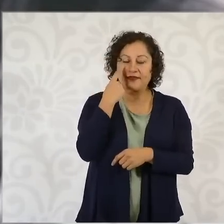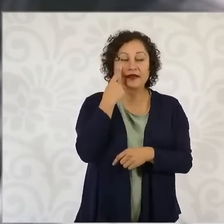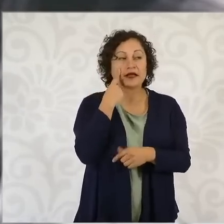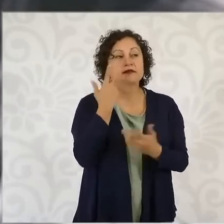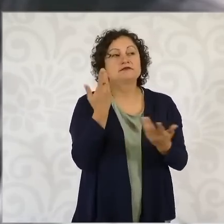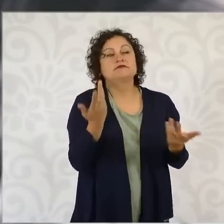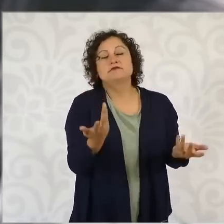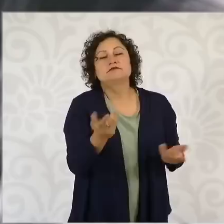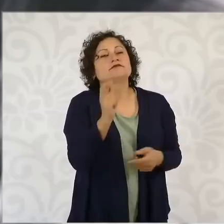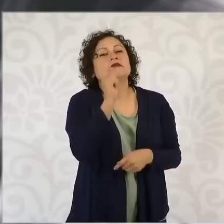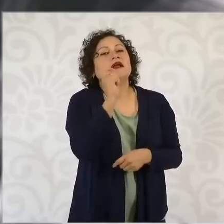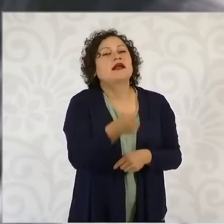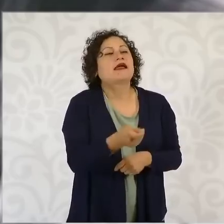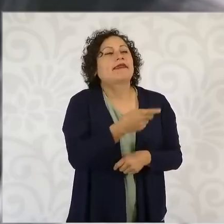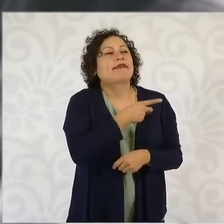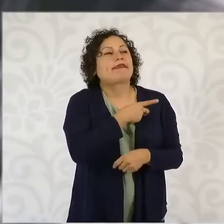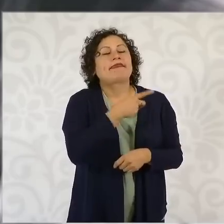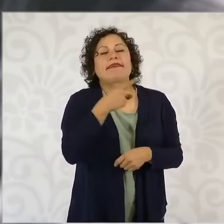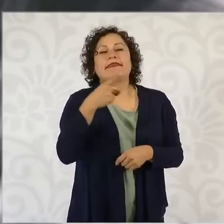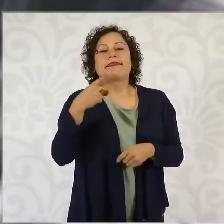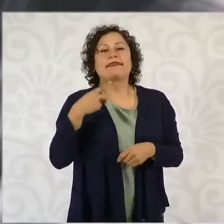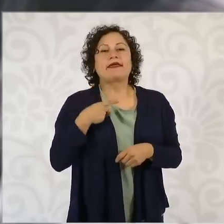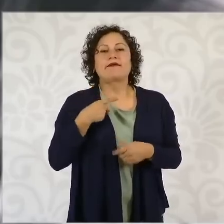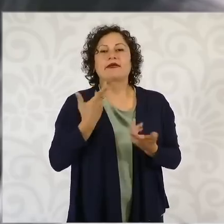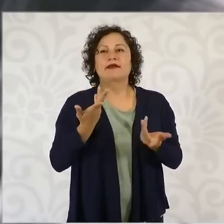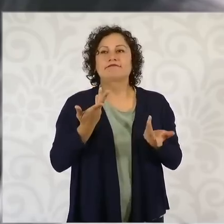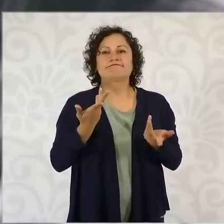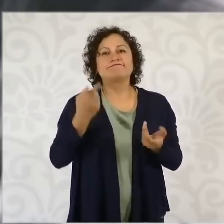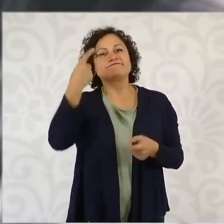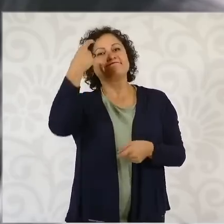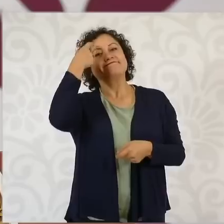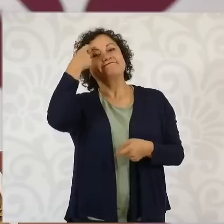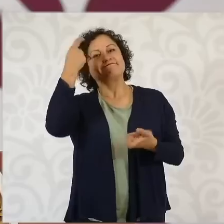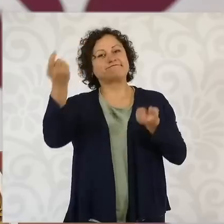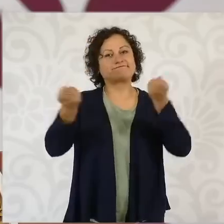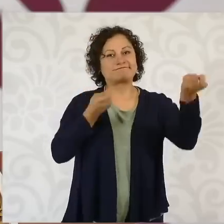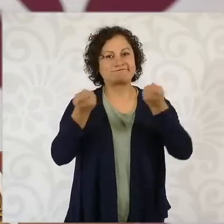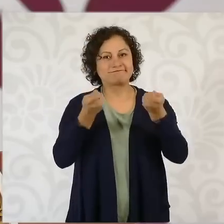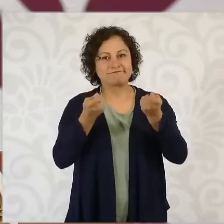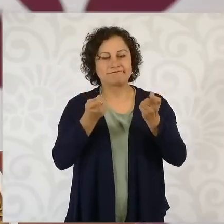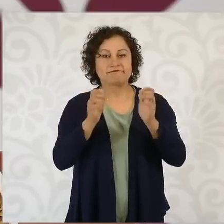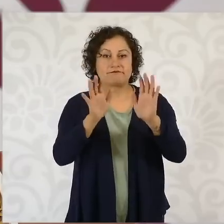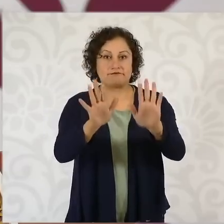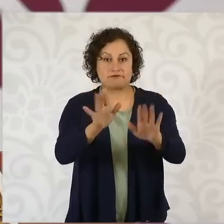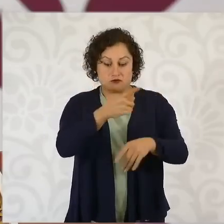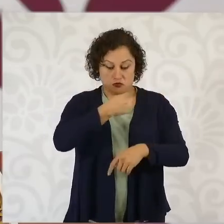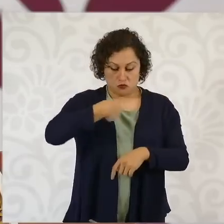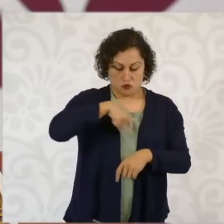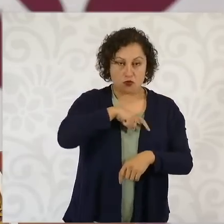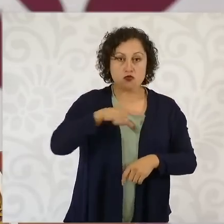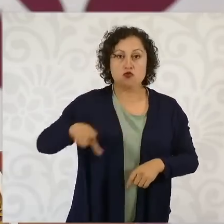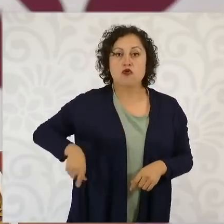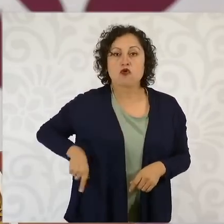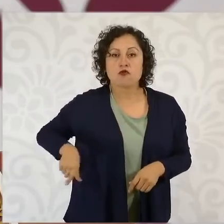evidentemente vamos a proteger a México siempre esa es nuestra responsabilidad pero también poner